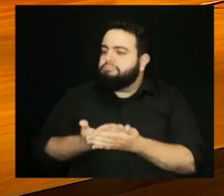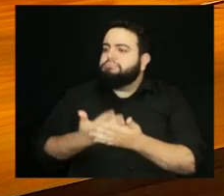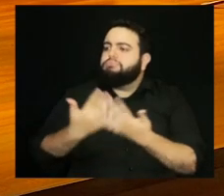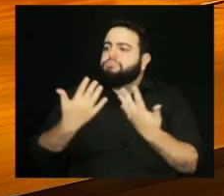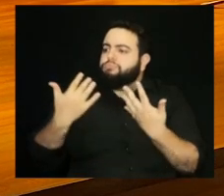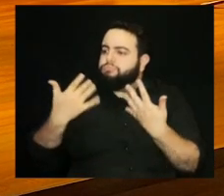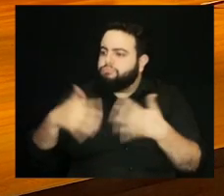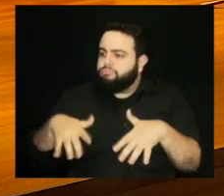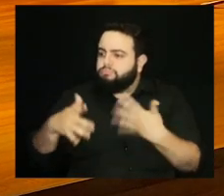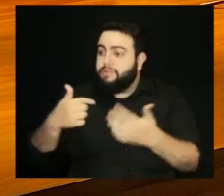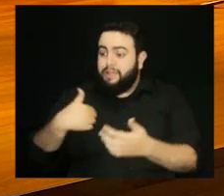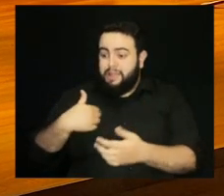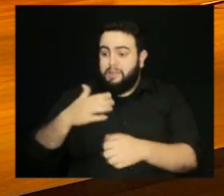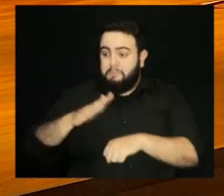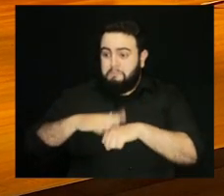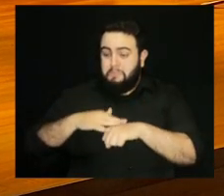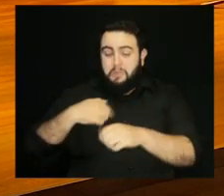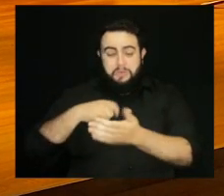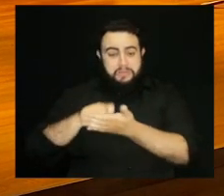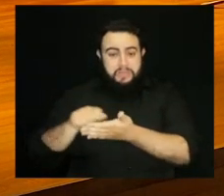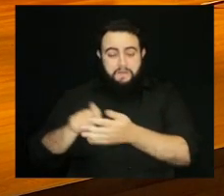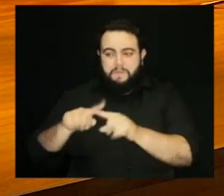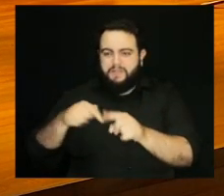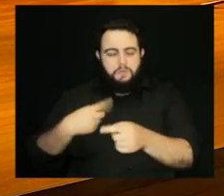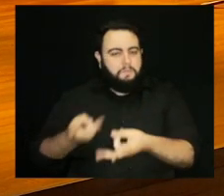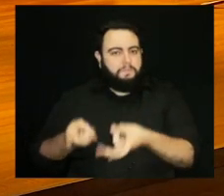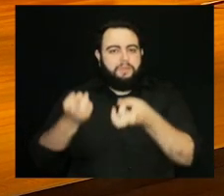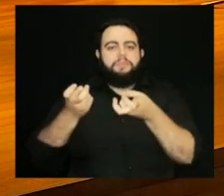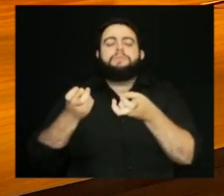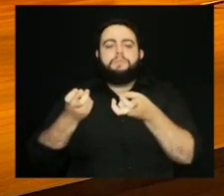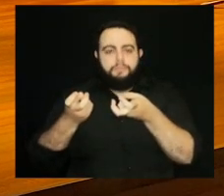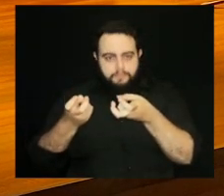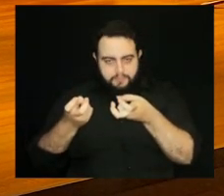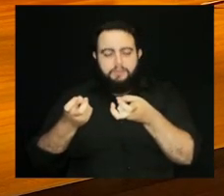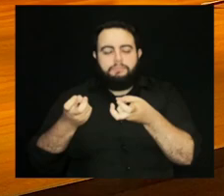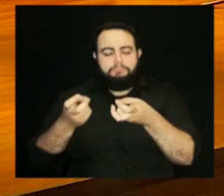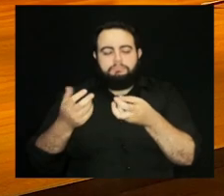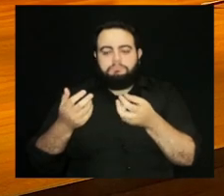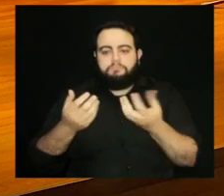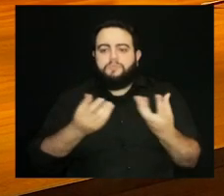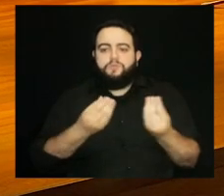Eu mesmo tinha escrito e não tinha me dado conta. Então os grandes nomes do século 19 são o primeiro